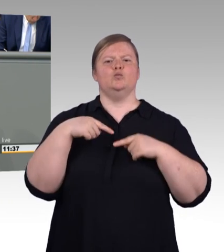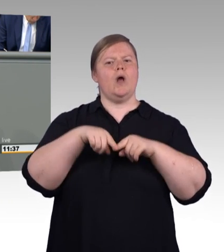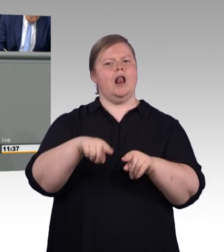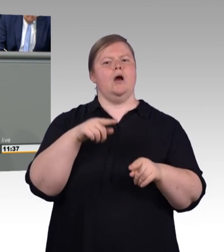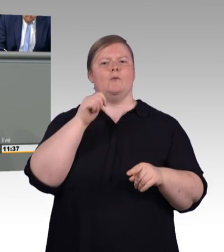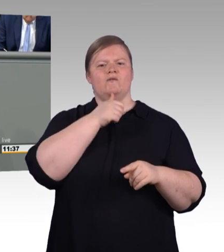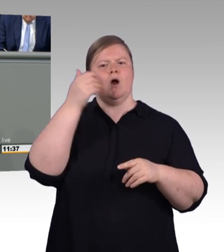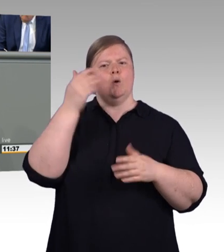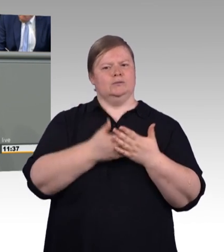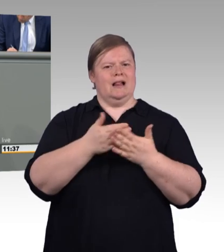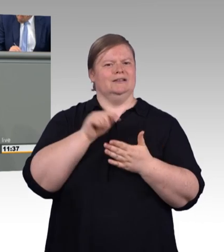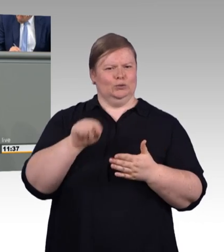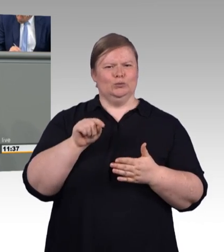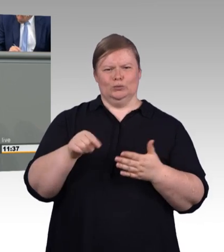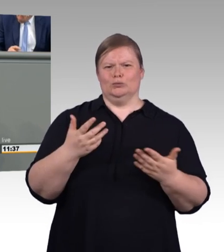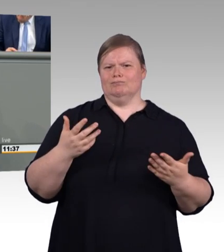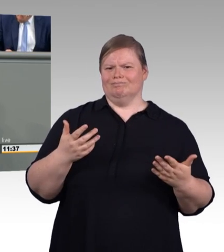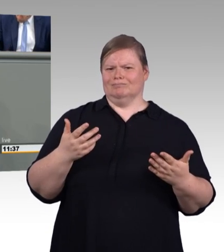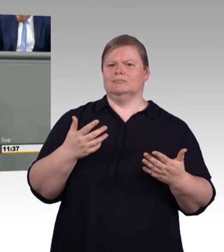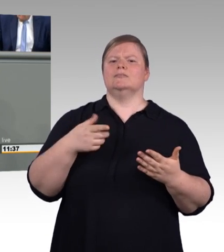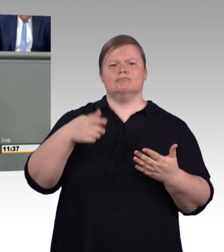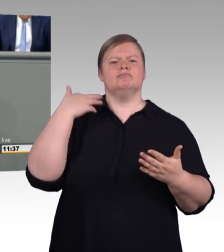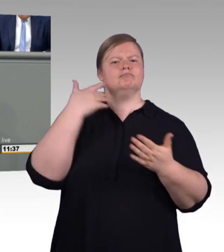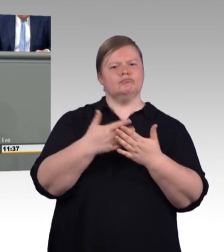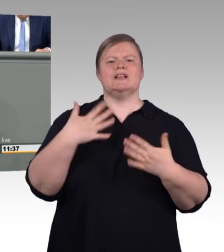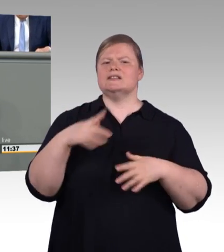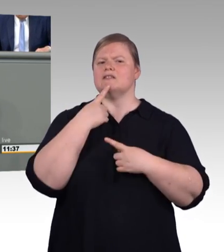Ich möchte auf zwei besonders auffällige Änderungsvorhaben eingehen,